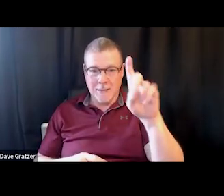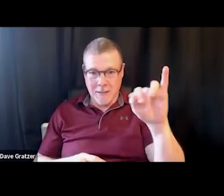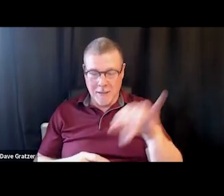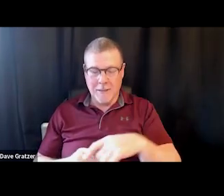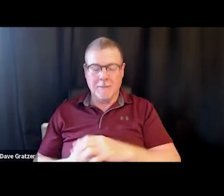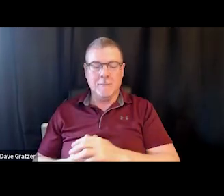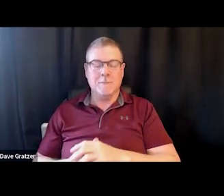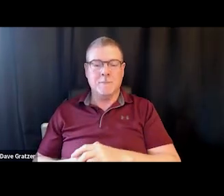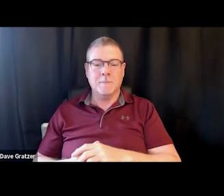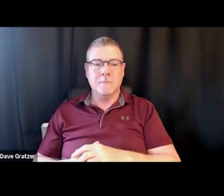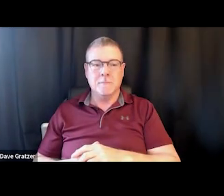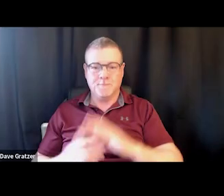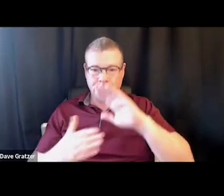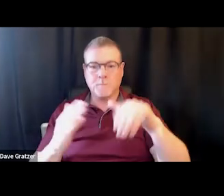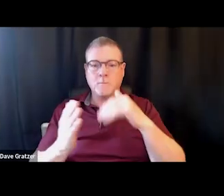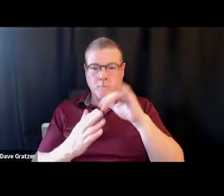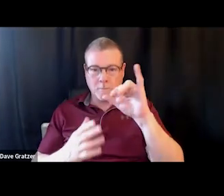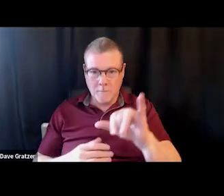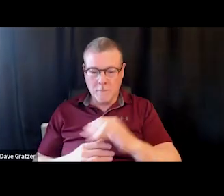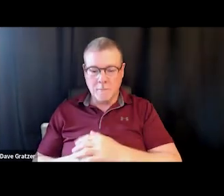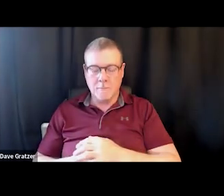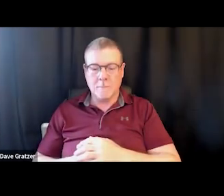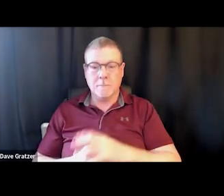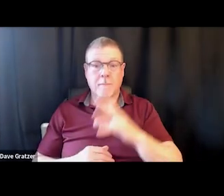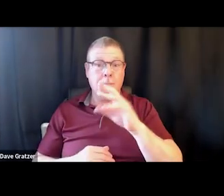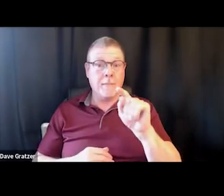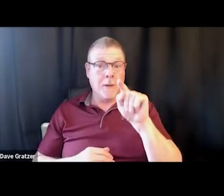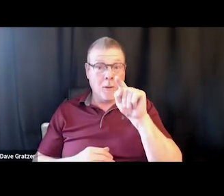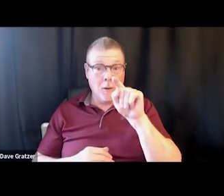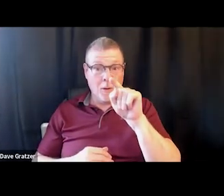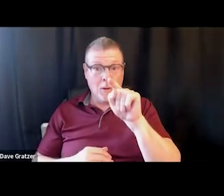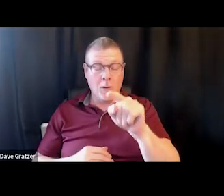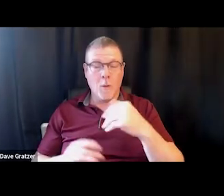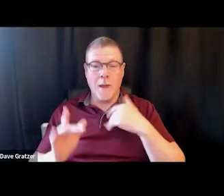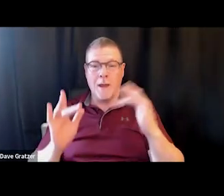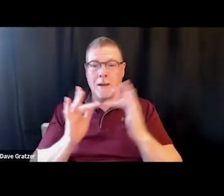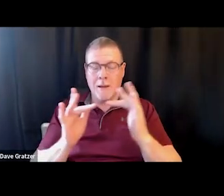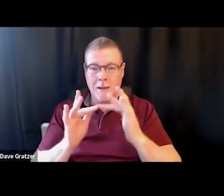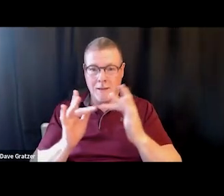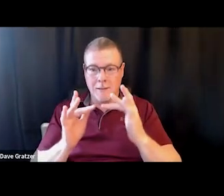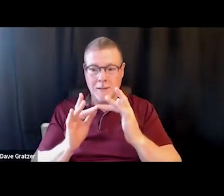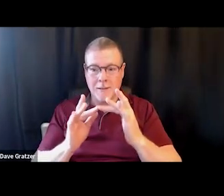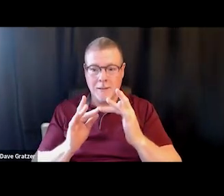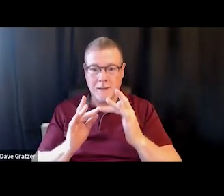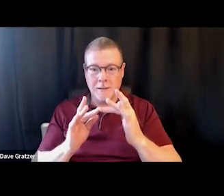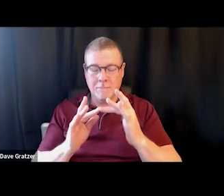y de todas esas cosas. Y tenías buen contacto, nos mantuvimos en contacto,